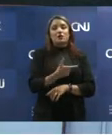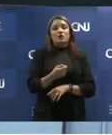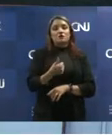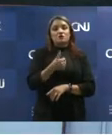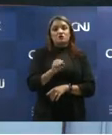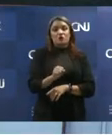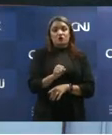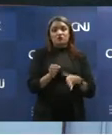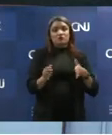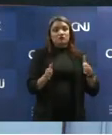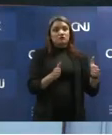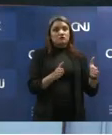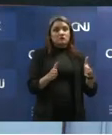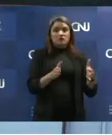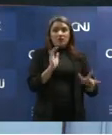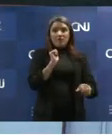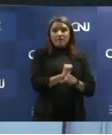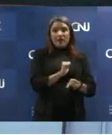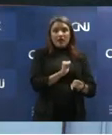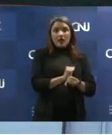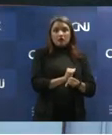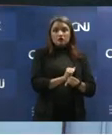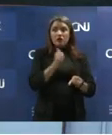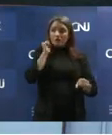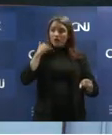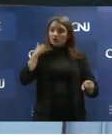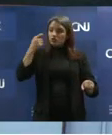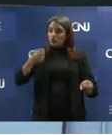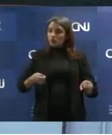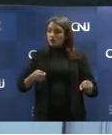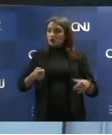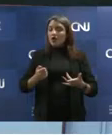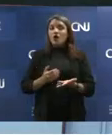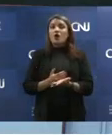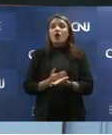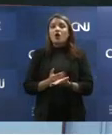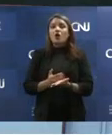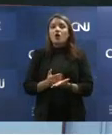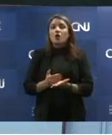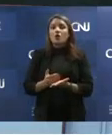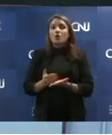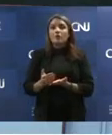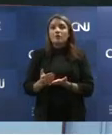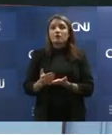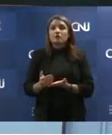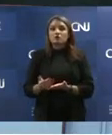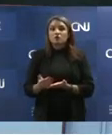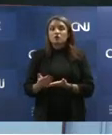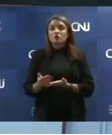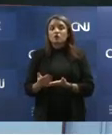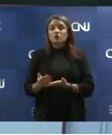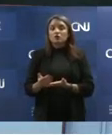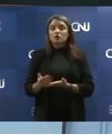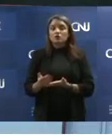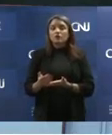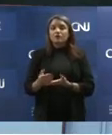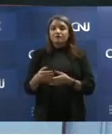E a magistrada iniciou o seu período de tratamento de saúde